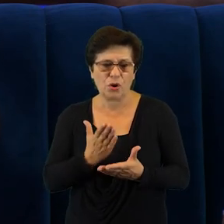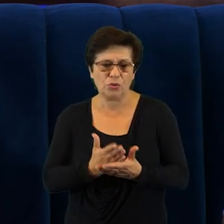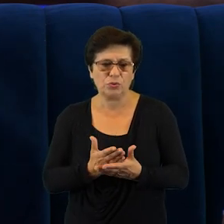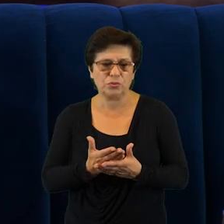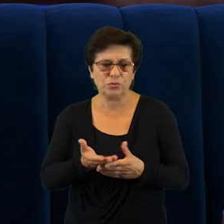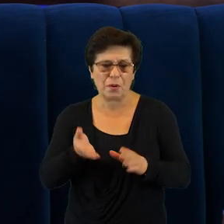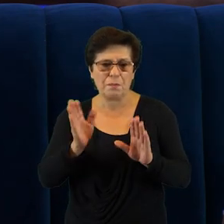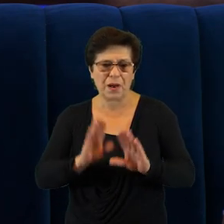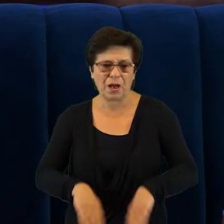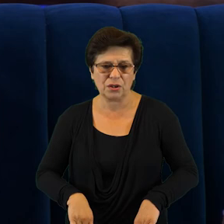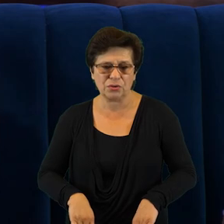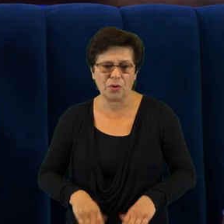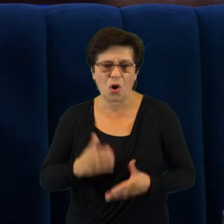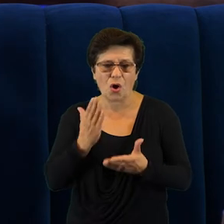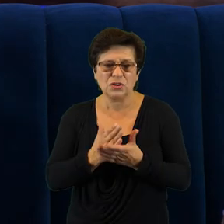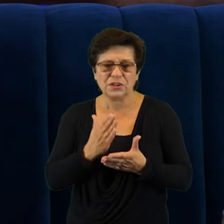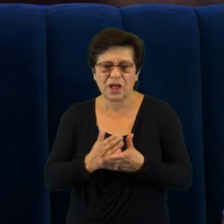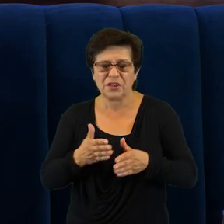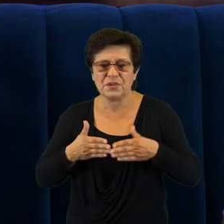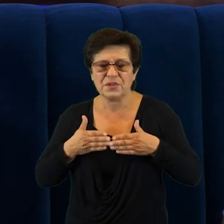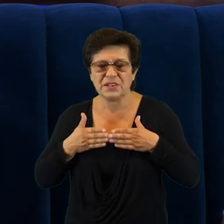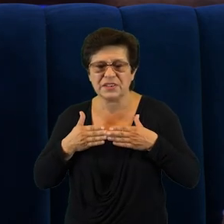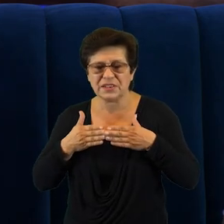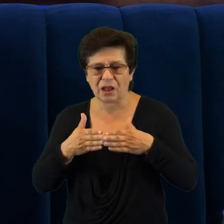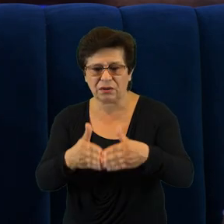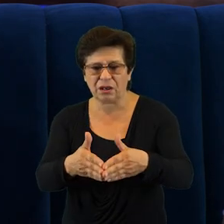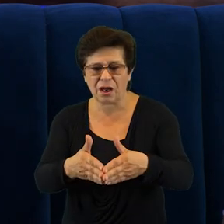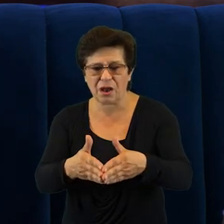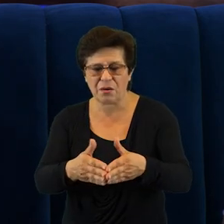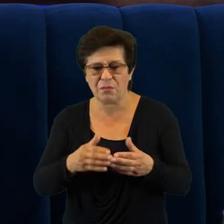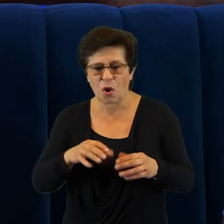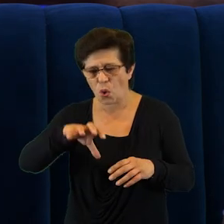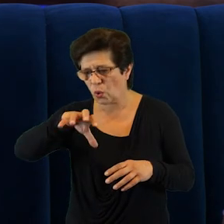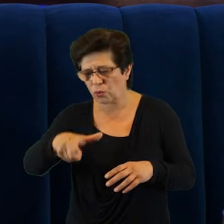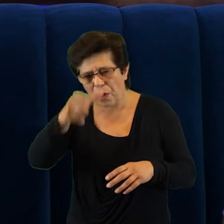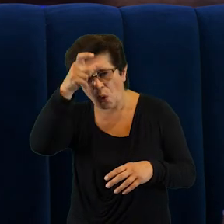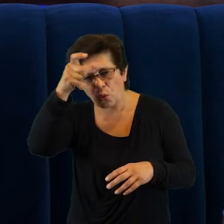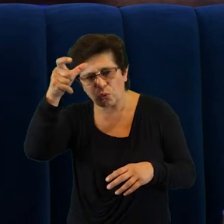Ostatnim stateczkiem przedarł się z grupą ludzi, zresztą na tym samym stateczku